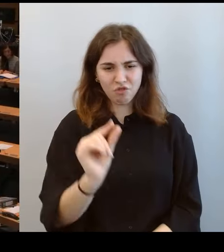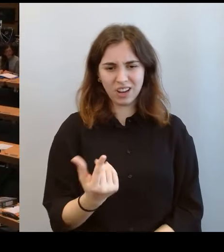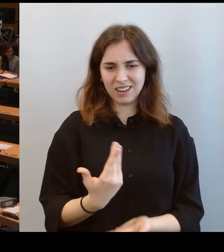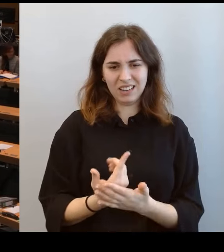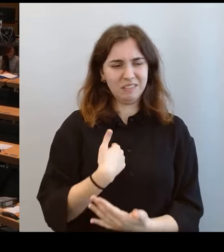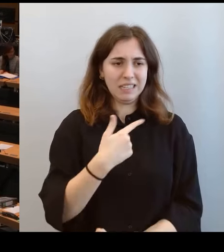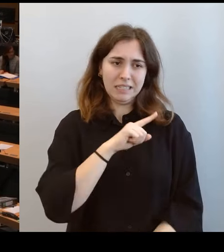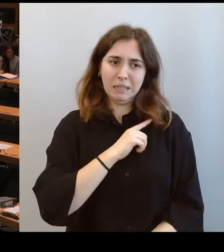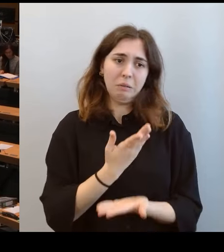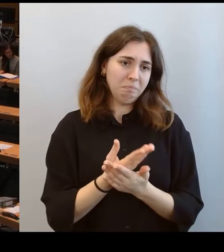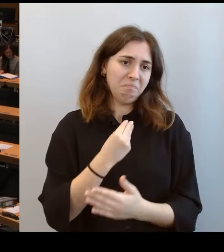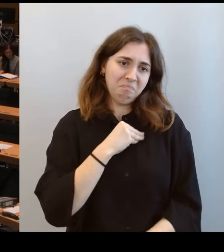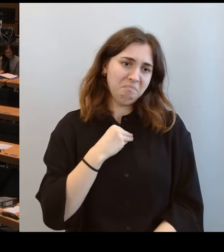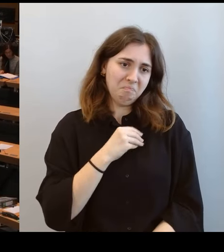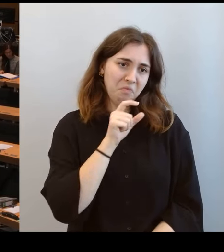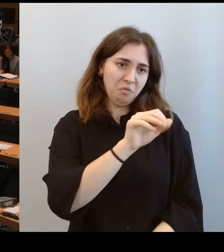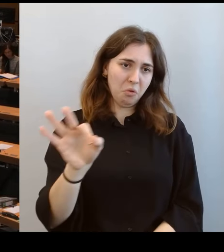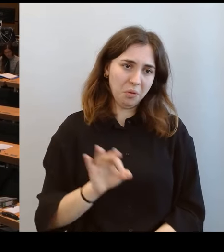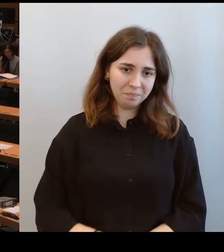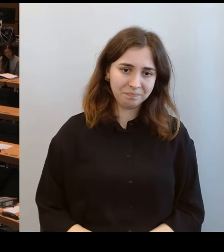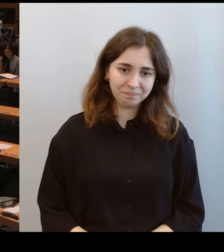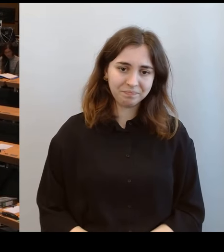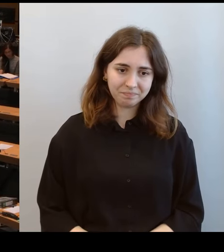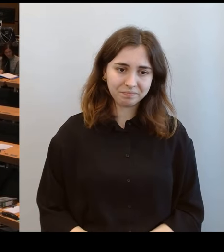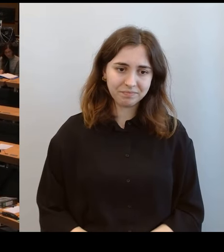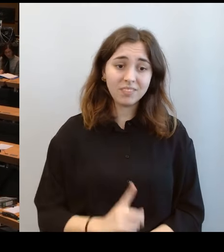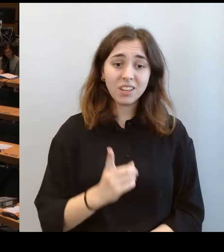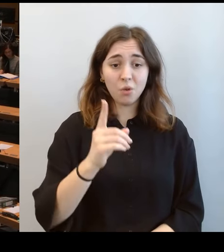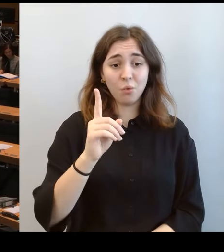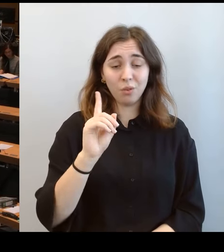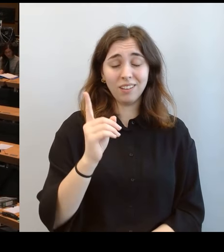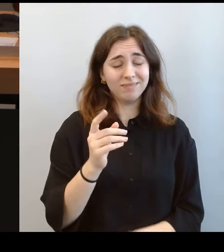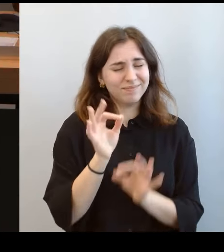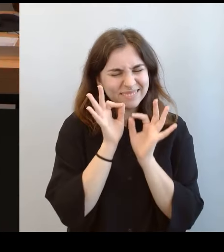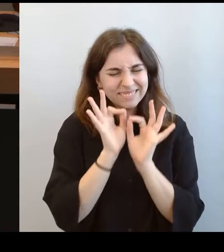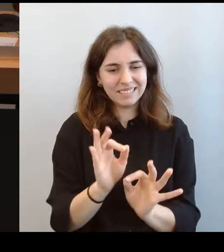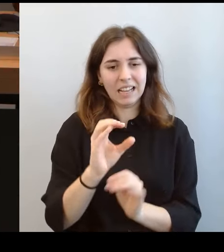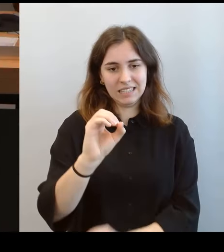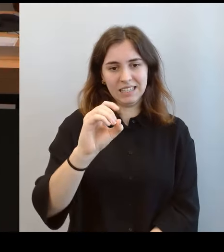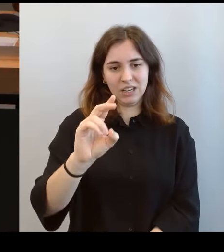Insbesondere die CDU, die ja in diesem vermeintlichen Glashaus